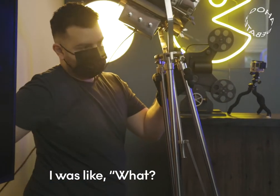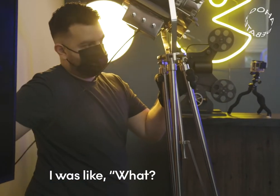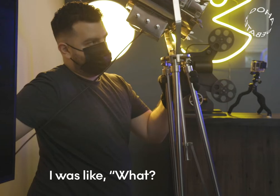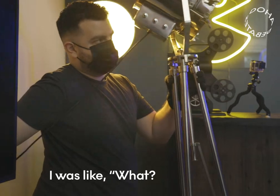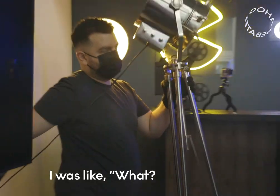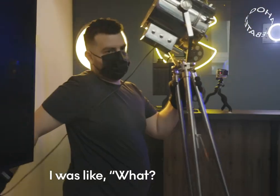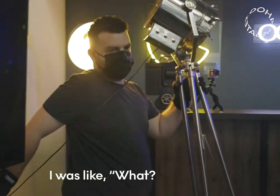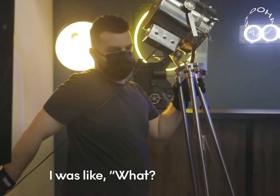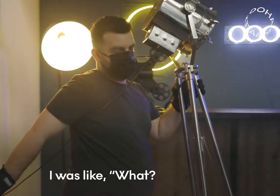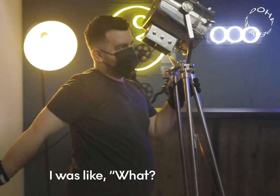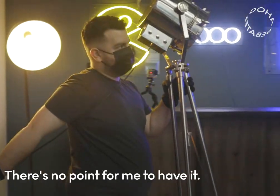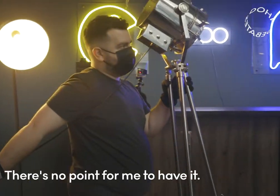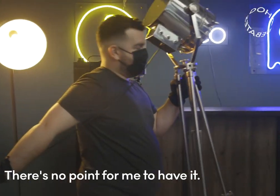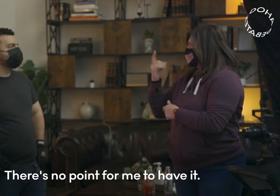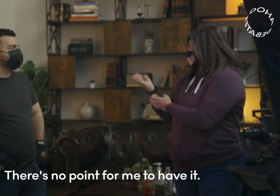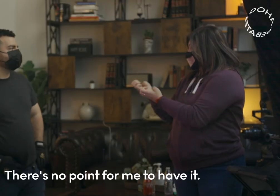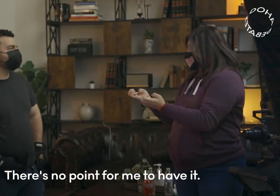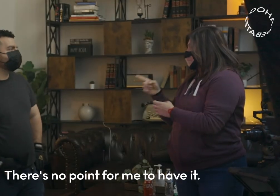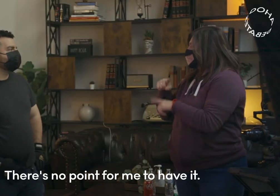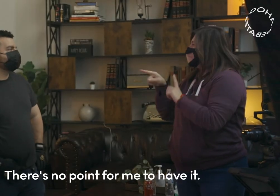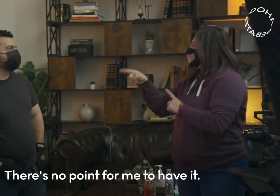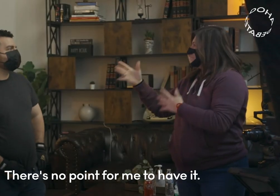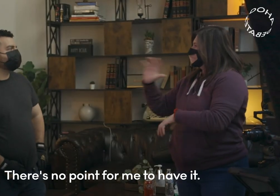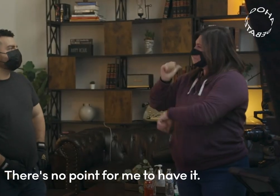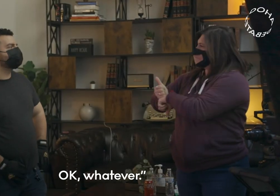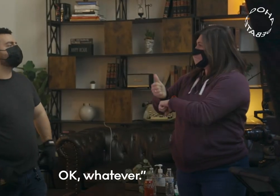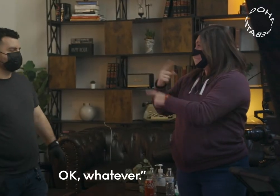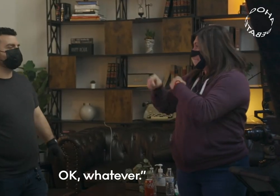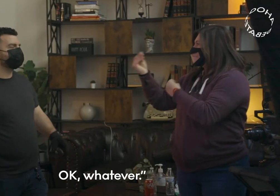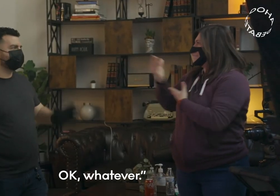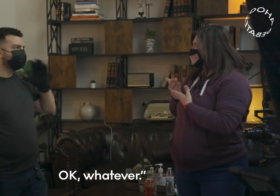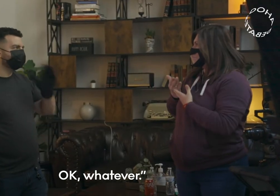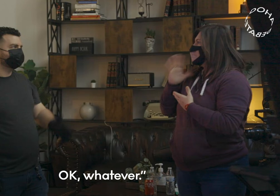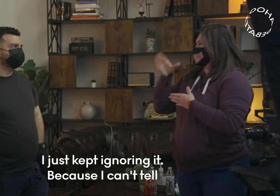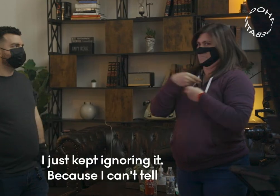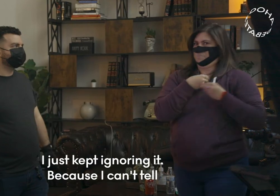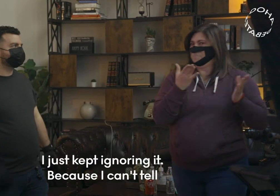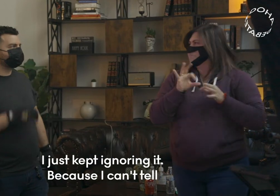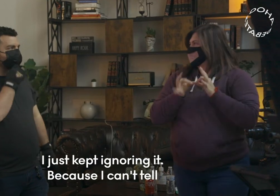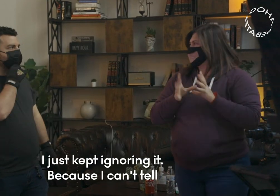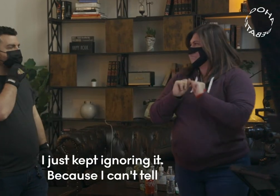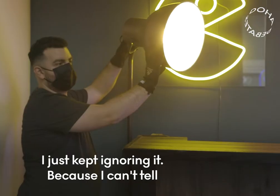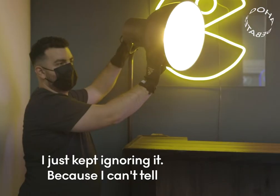قلت في نفسي، ماذا؟ لا جدوى من أن أمتلكها. حسنًا، لا يهم." ظللت أتجاهل الأمر